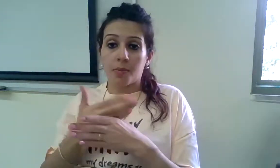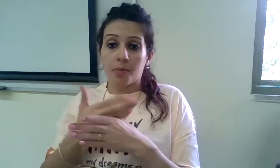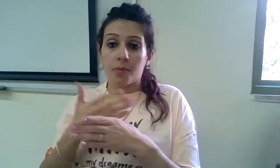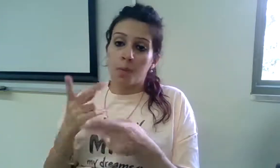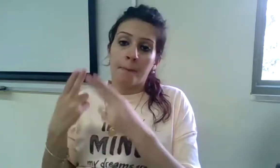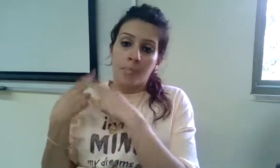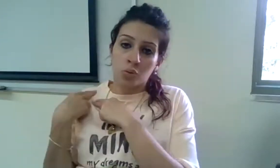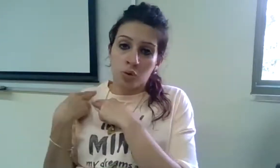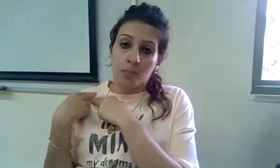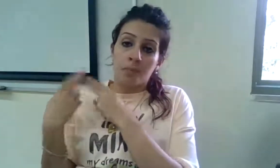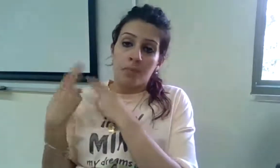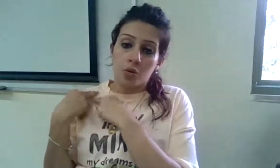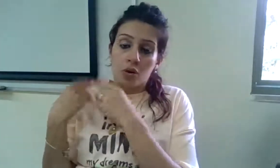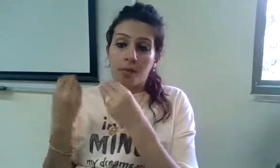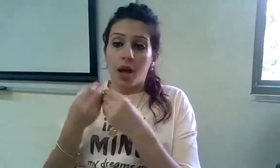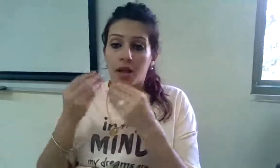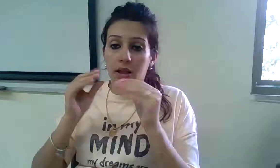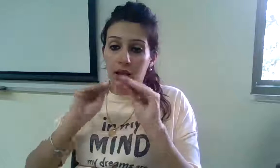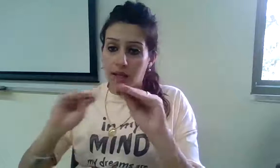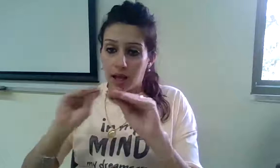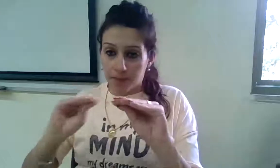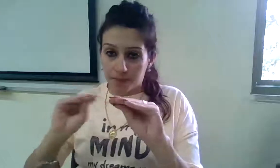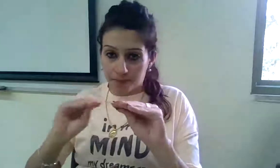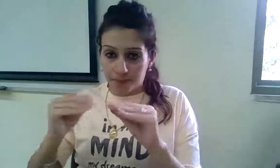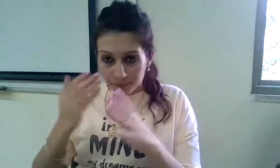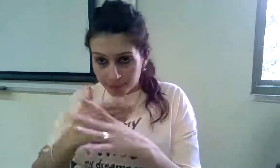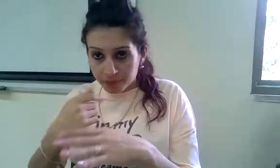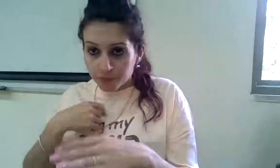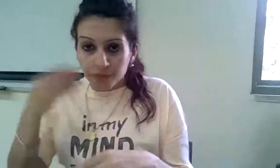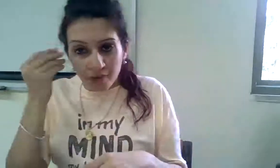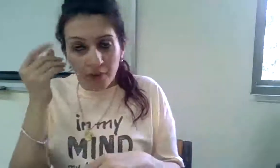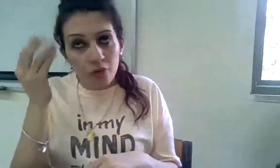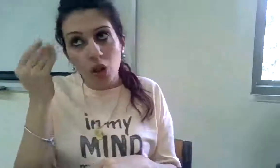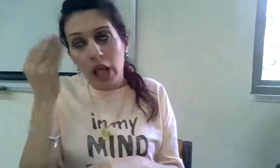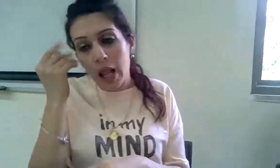الأطفال الذين يتم تعليمهم في بيئات وطرق مختلفة؟